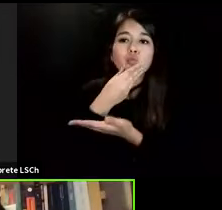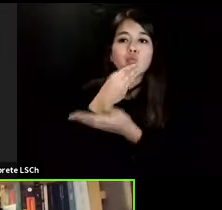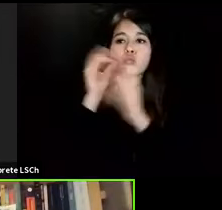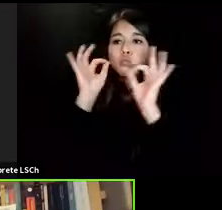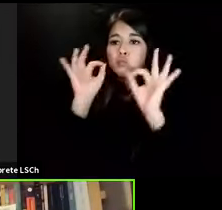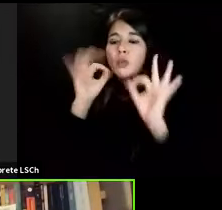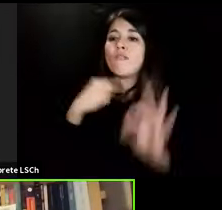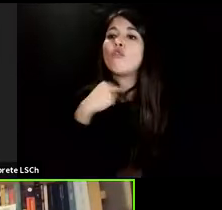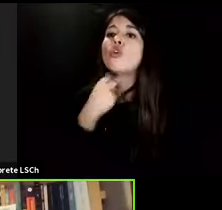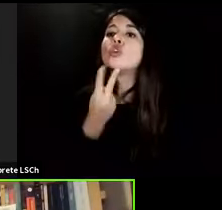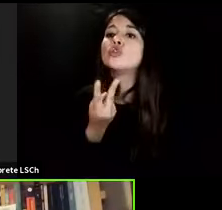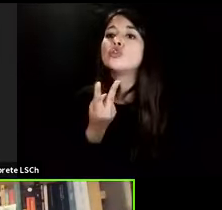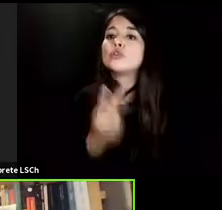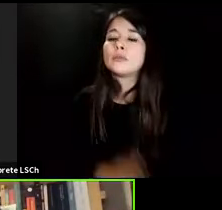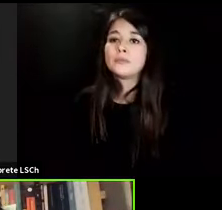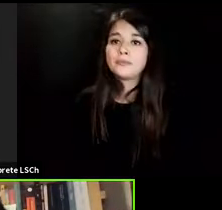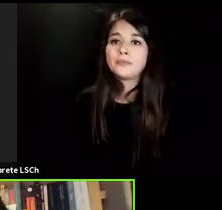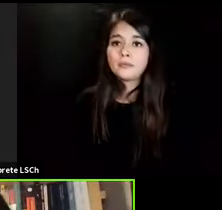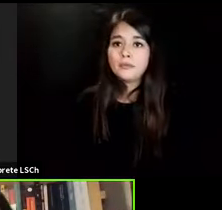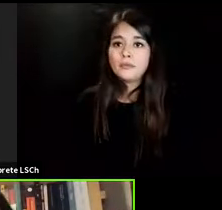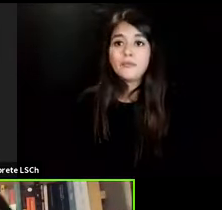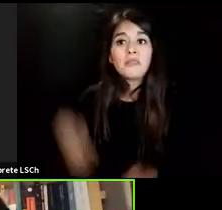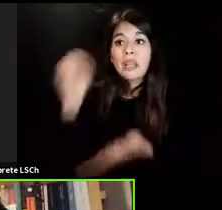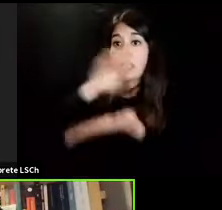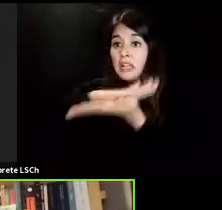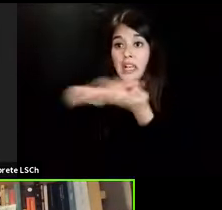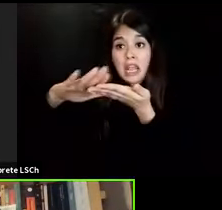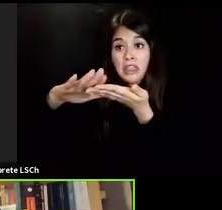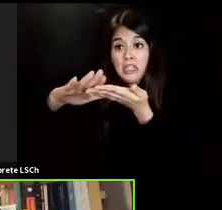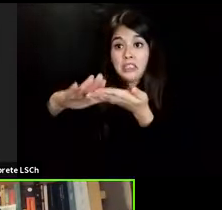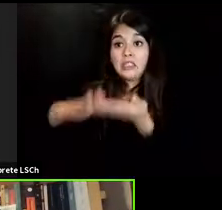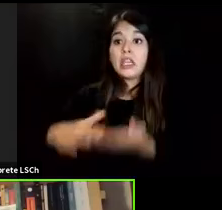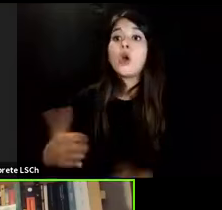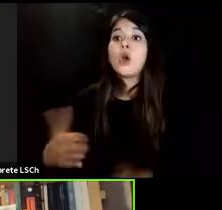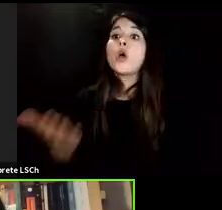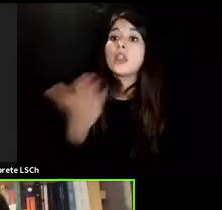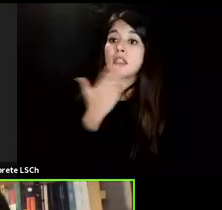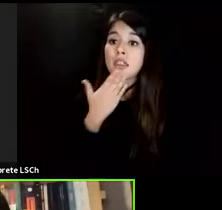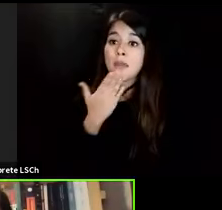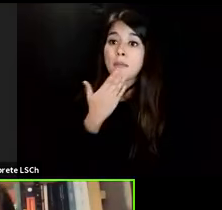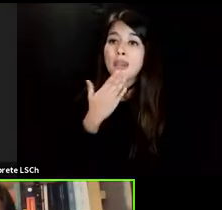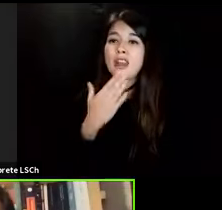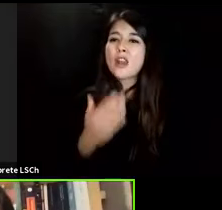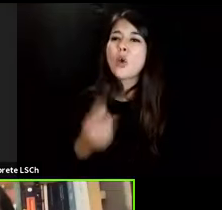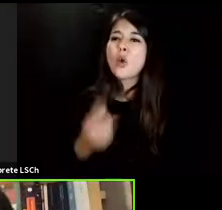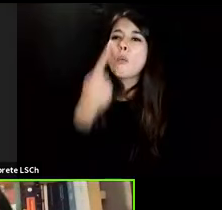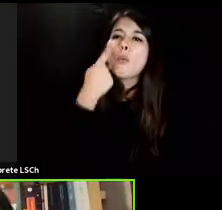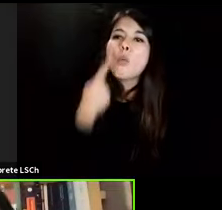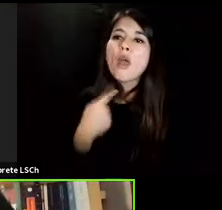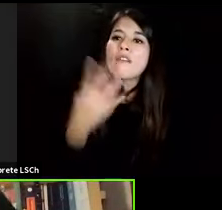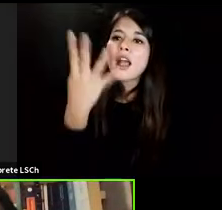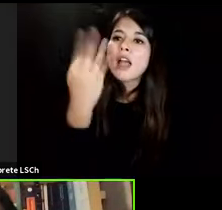suscripción con un periodo gratis de prueba de 14 días y que es como Netflix de streaming pueden ir escuchando todos